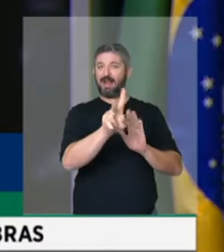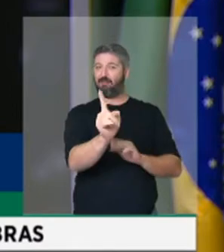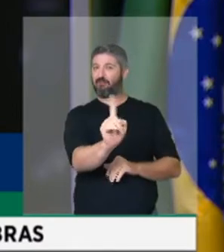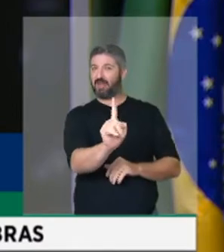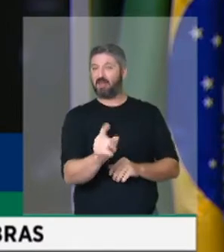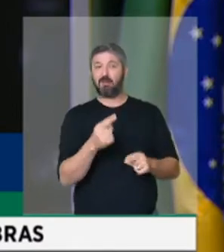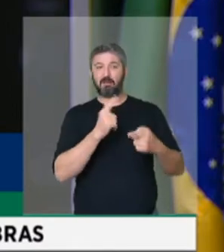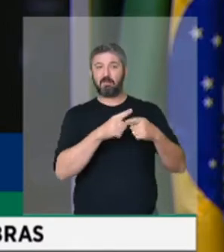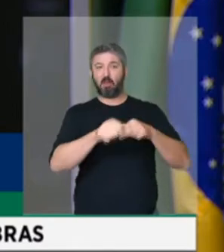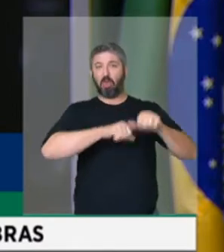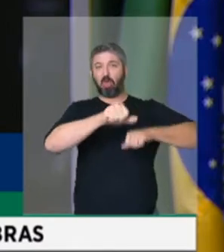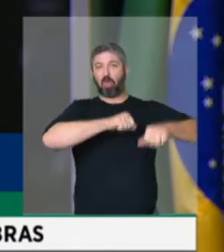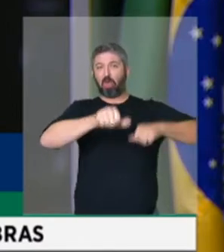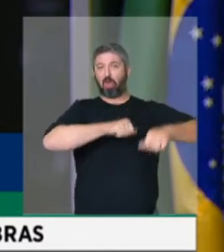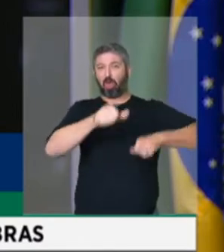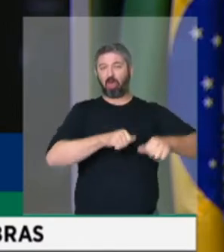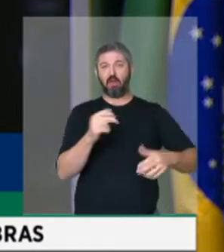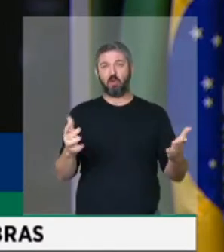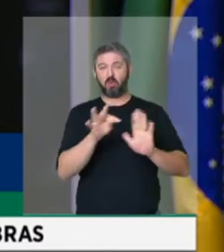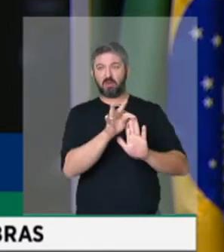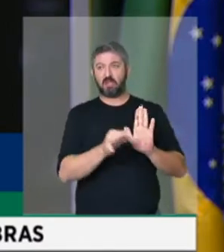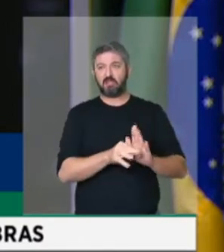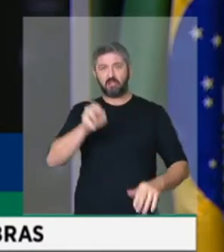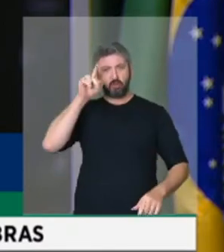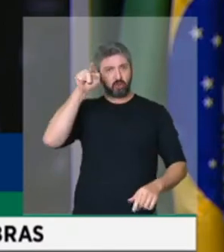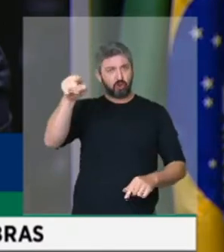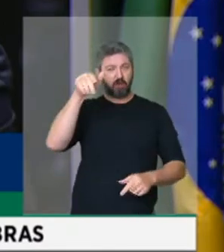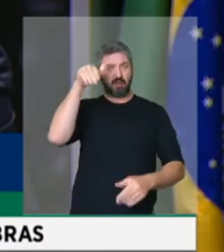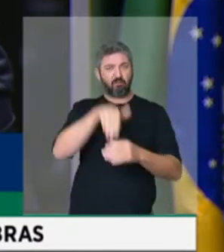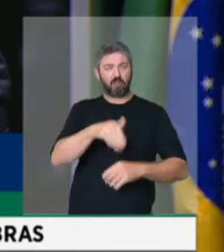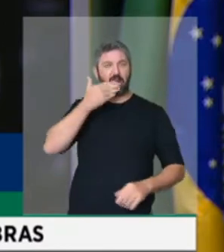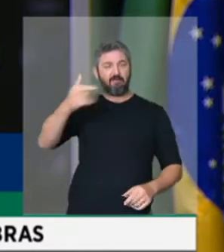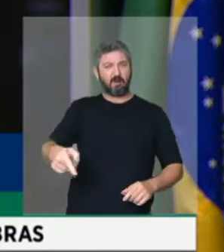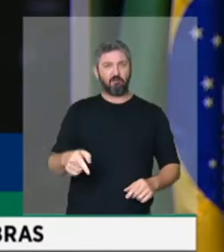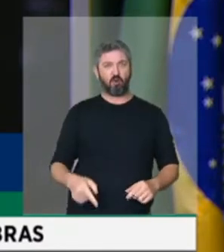VER SE MANIFESTAR AQUI NO MICROFONE QUE É A FAVOR DAS PRIVATIZAÇÕES. MAS, DE VERDADE, DA PROPOSTA DO